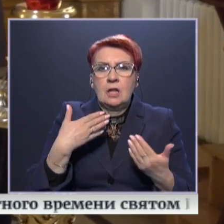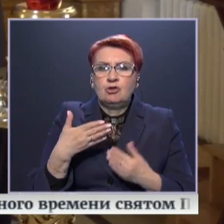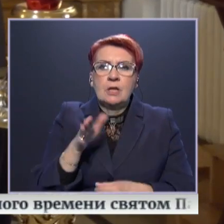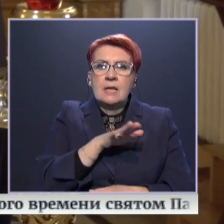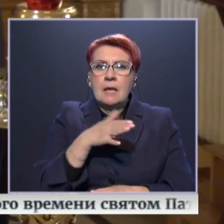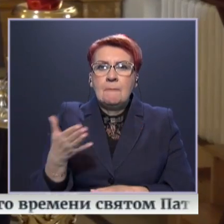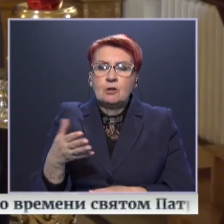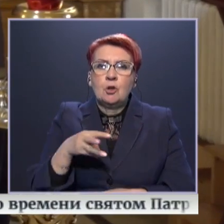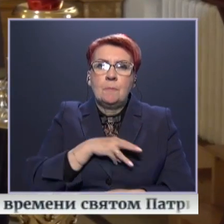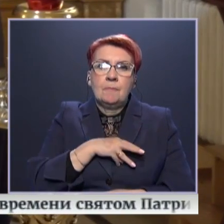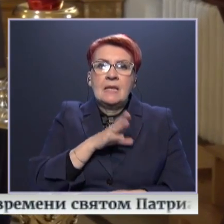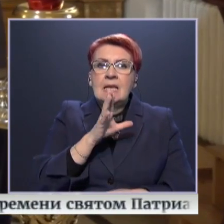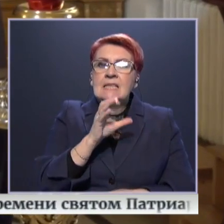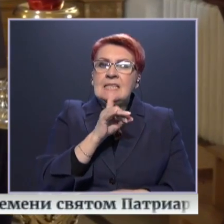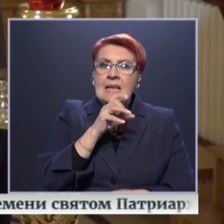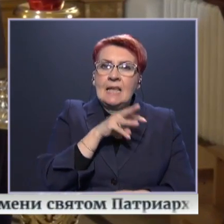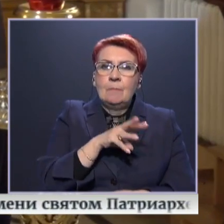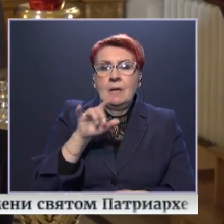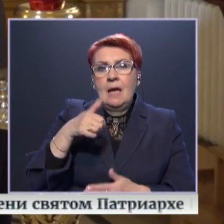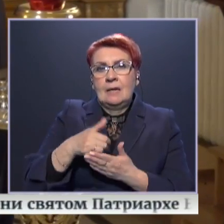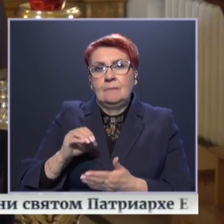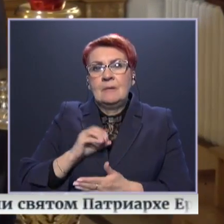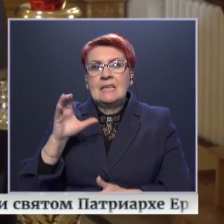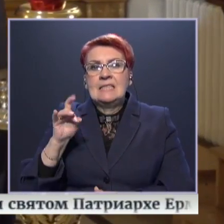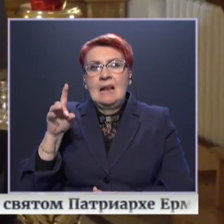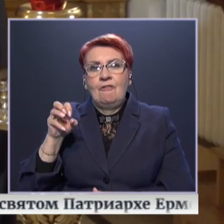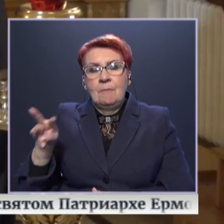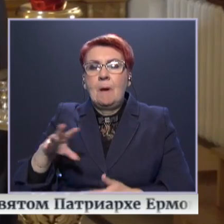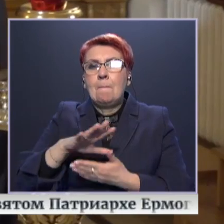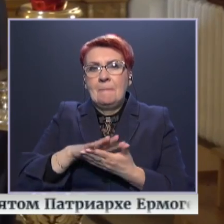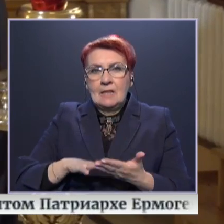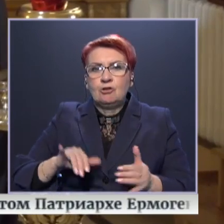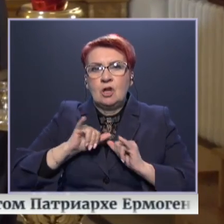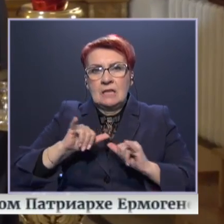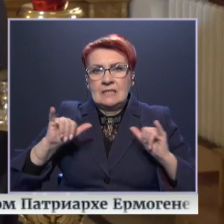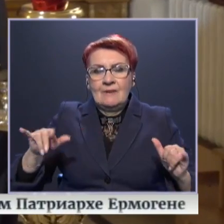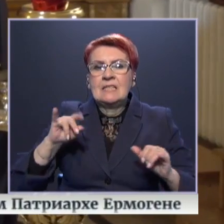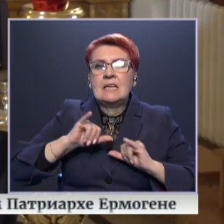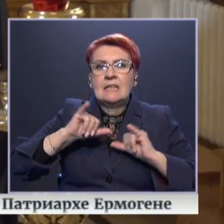митрополитом сергием и архиепископом серафимом продолжали развиваться и развиваться в негативном